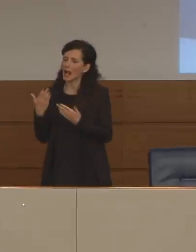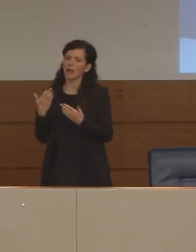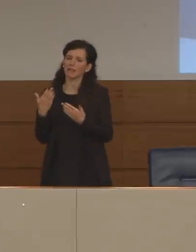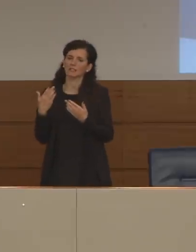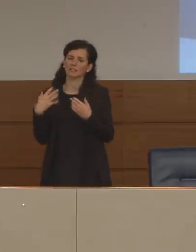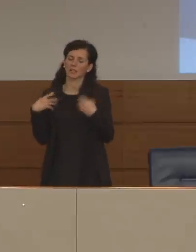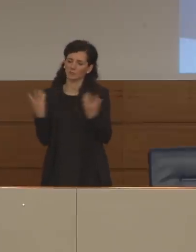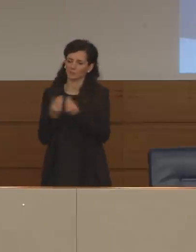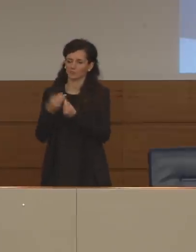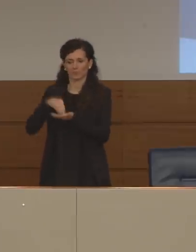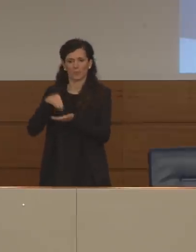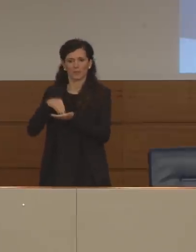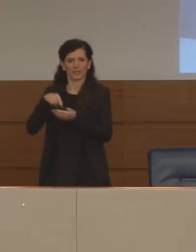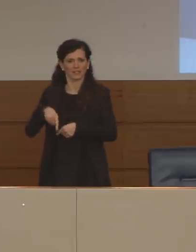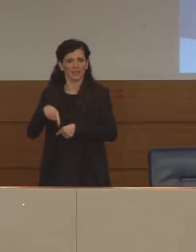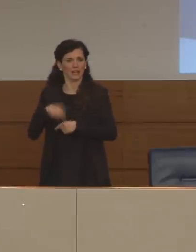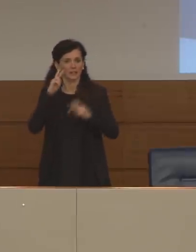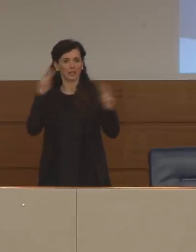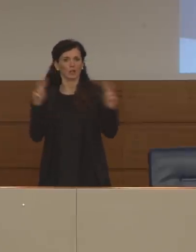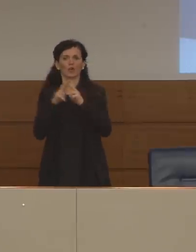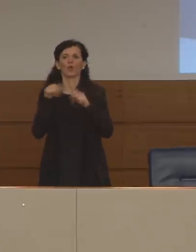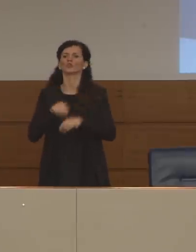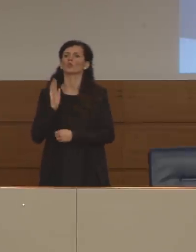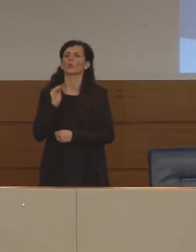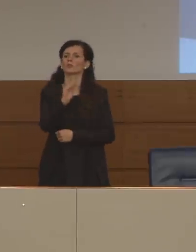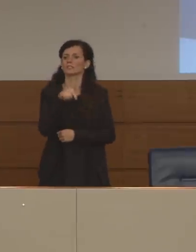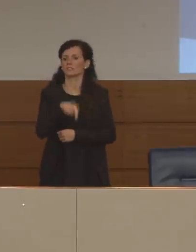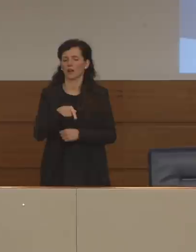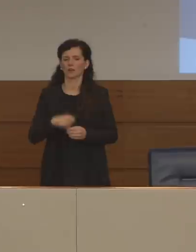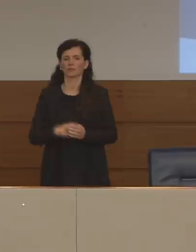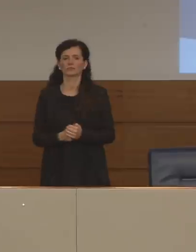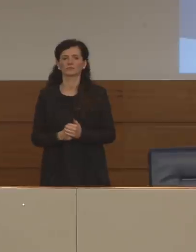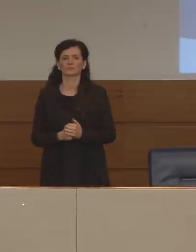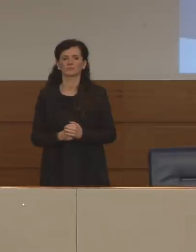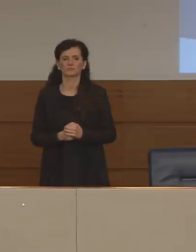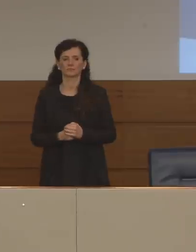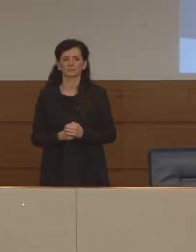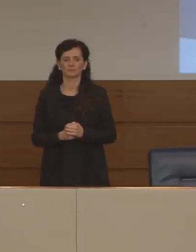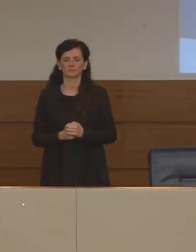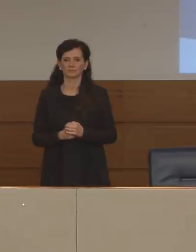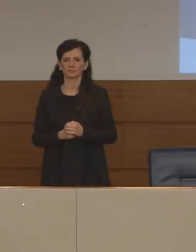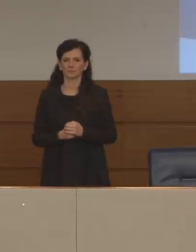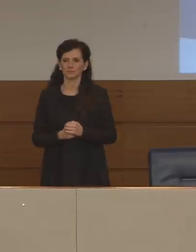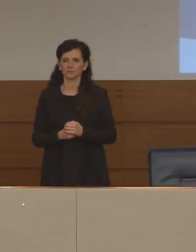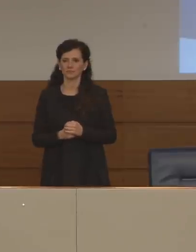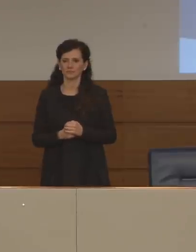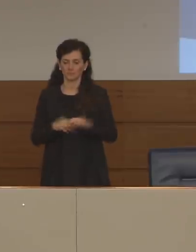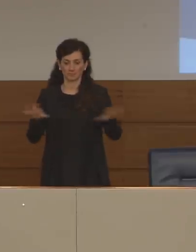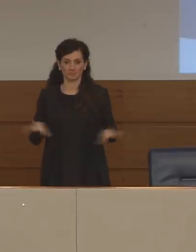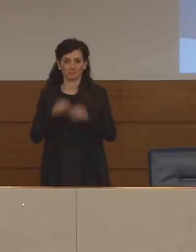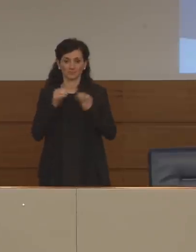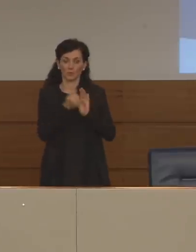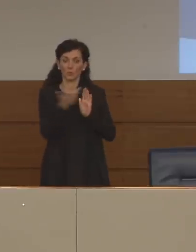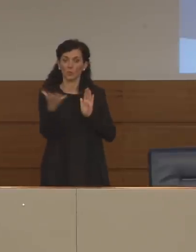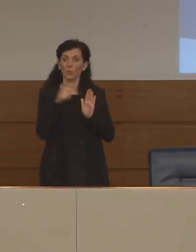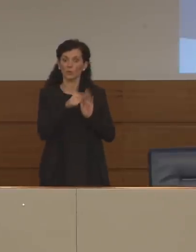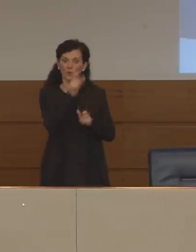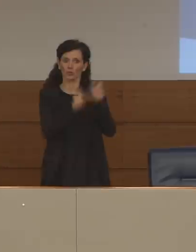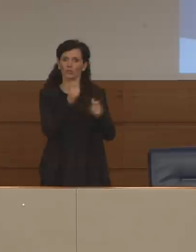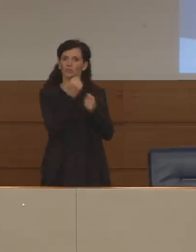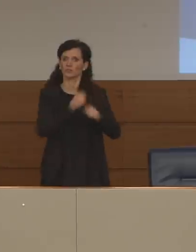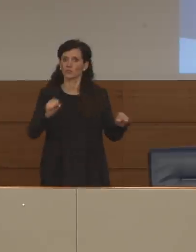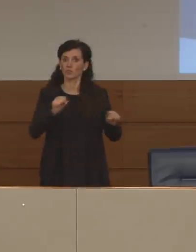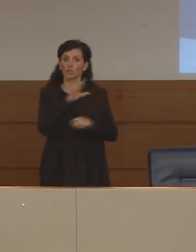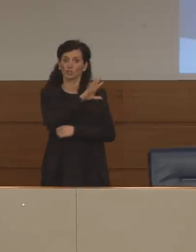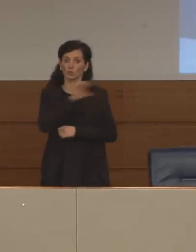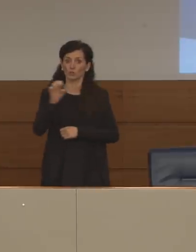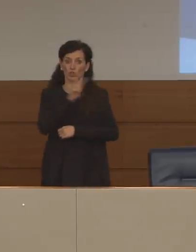incontro quotidiano. Partiamo dal dato dei guariti, oggi registriamo 527 guariti